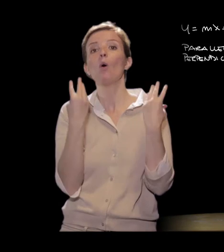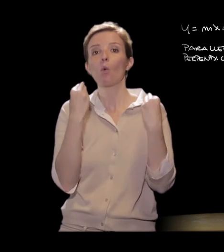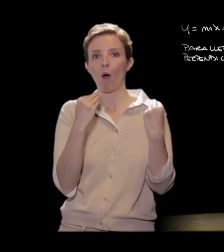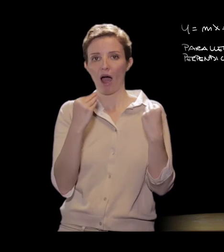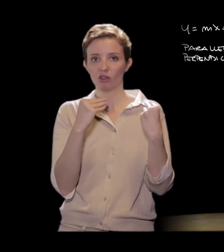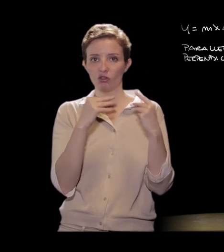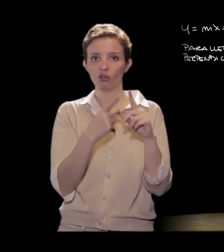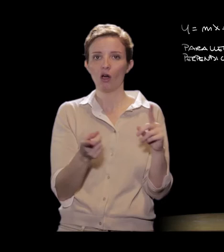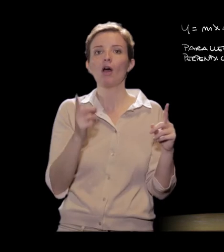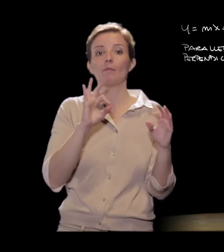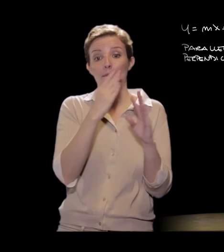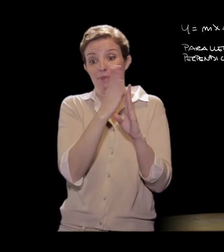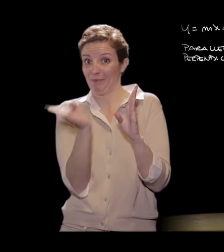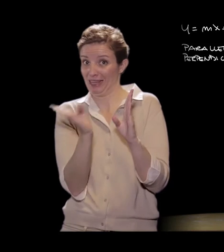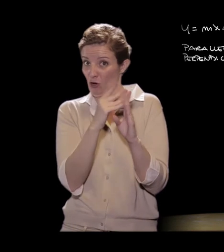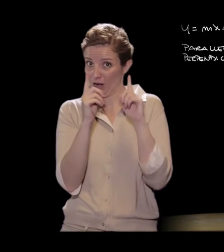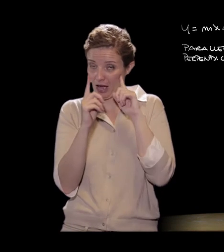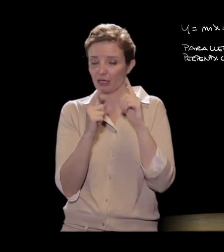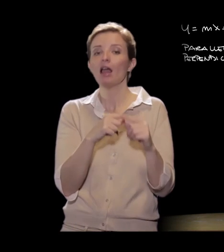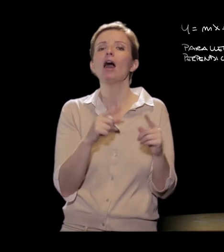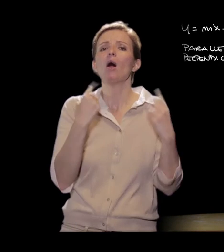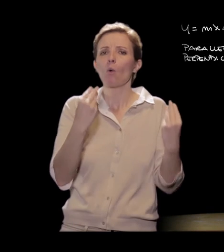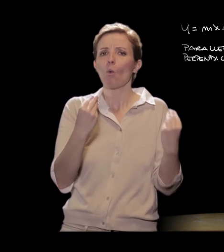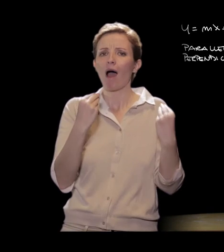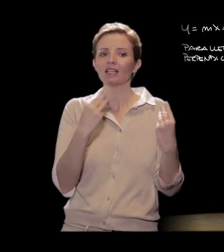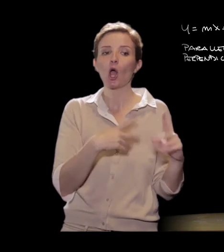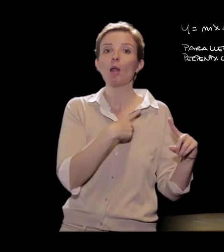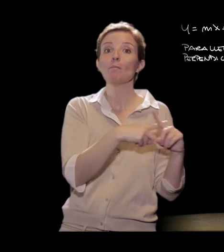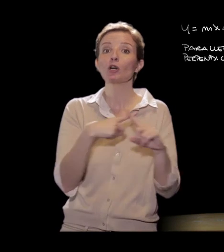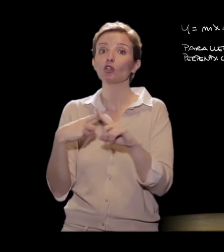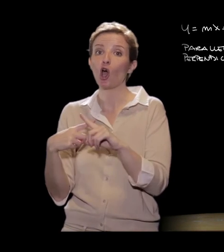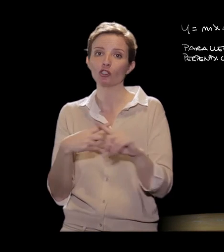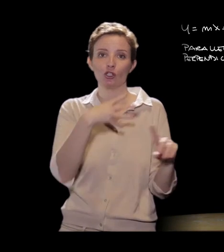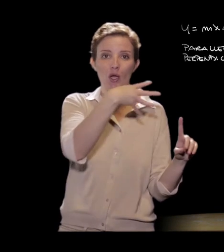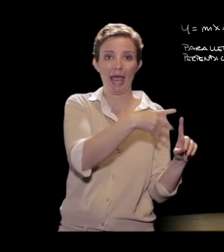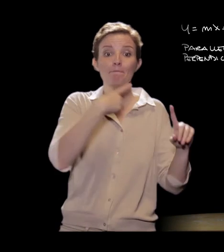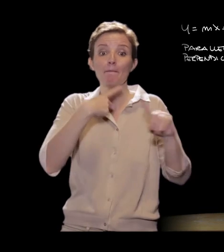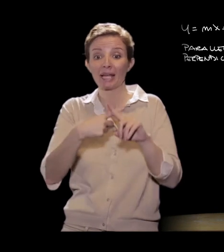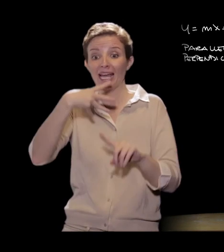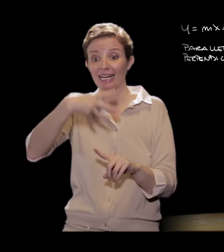nel caso in cui il prodotto dei loro coefficienti angolari sia pari a -1,